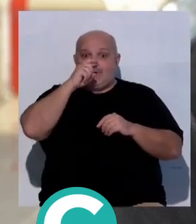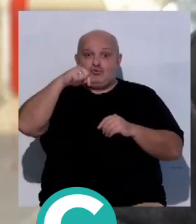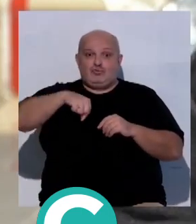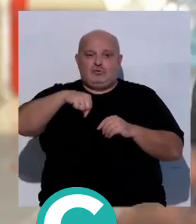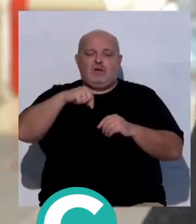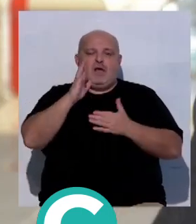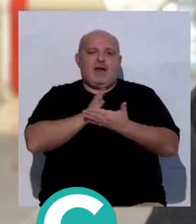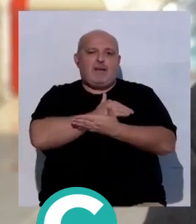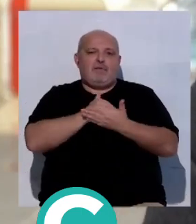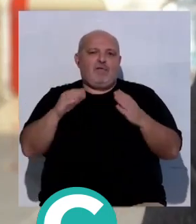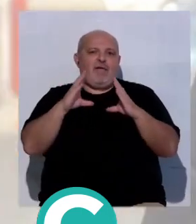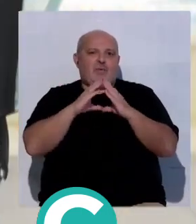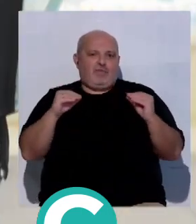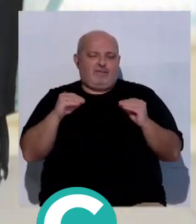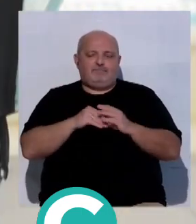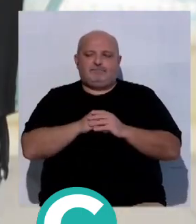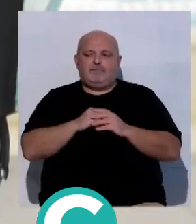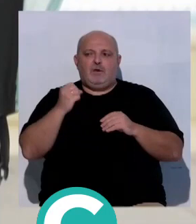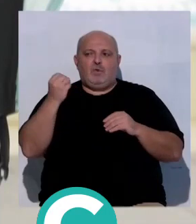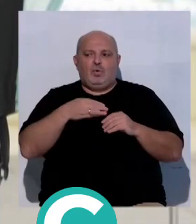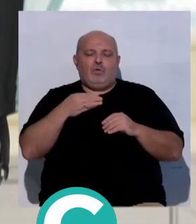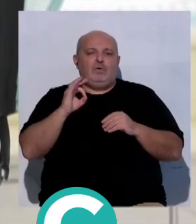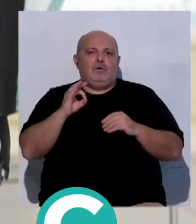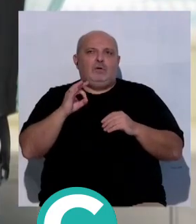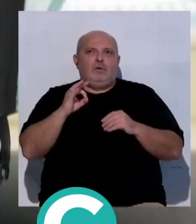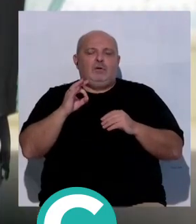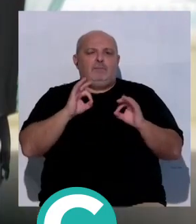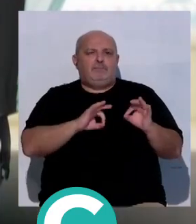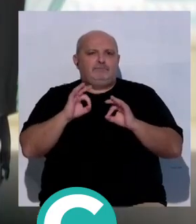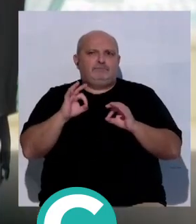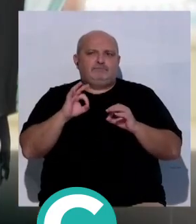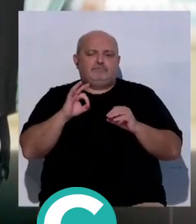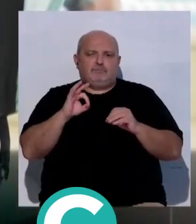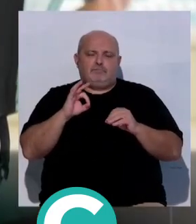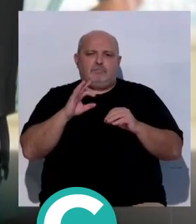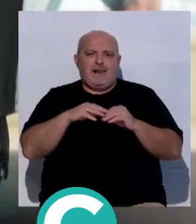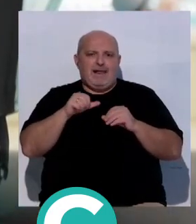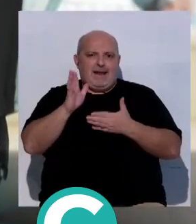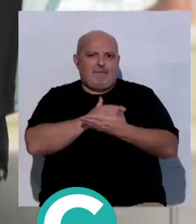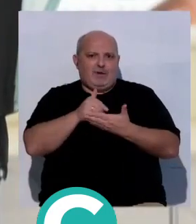campeonato de Andalucía dí en el club eh se está preparando muy a fondo para este campeonato en